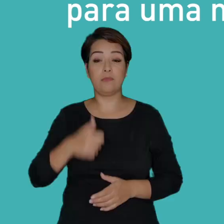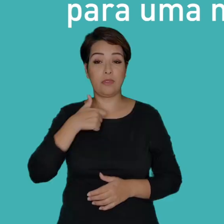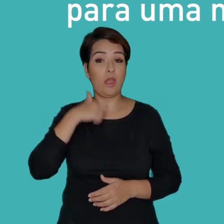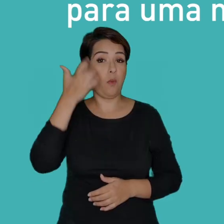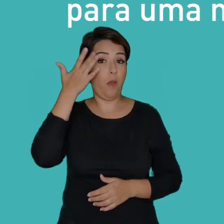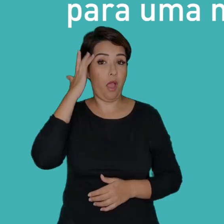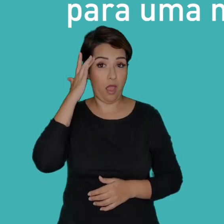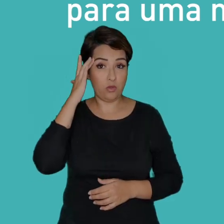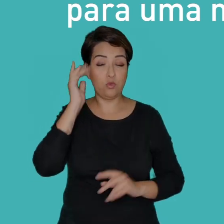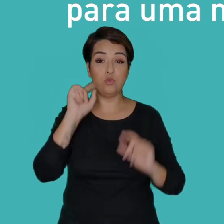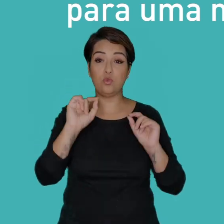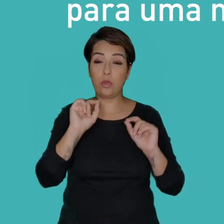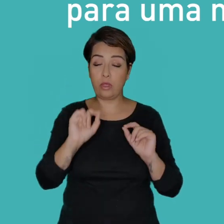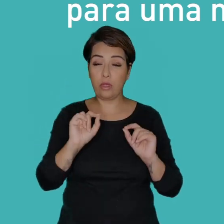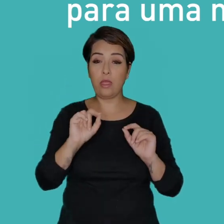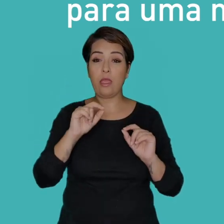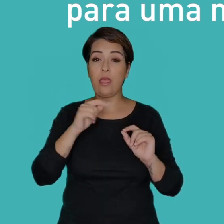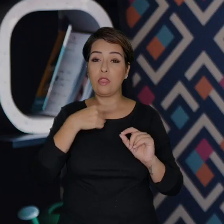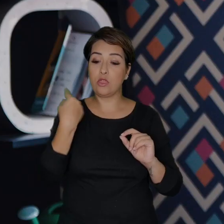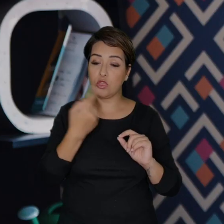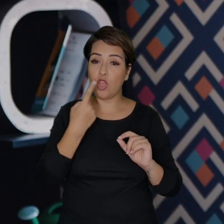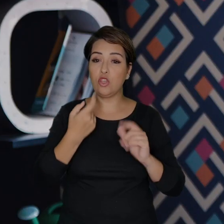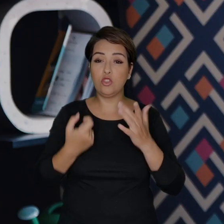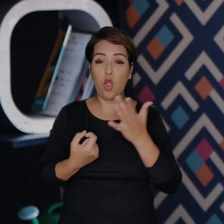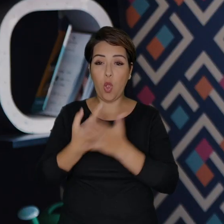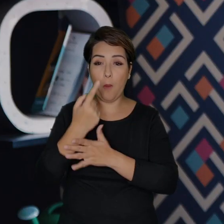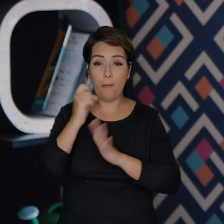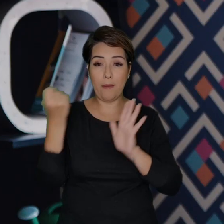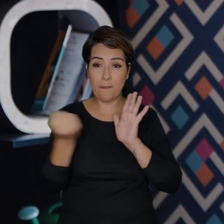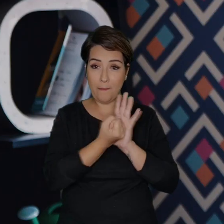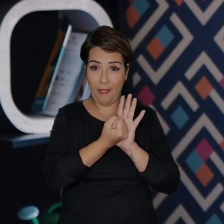Eu acho que a gente, enquanto consumidor de uma marca,